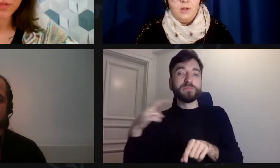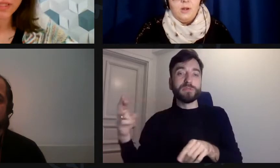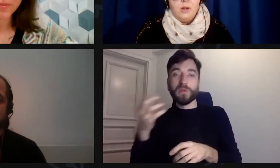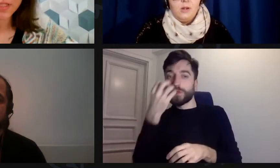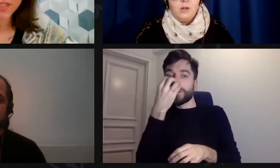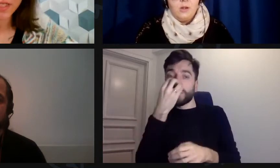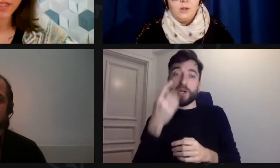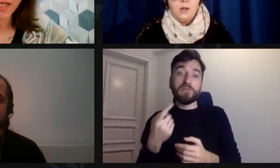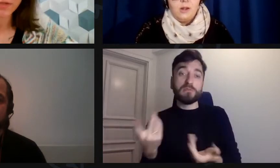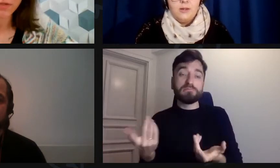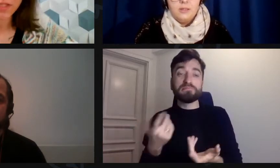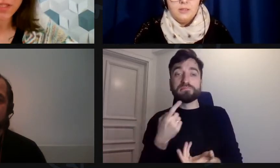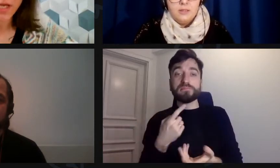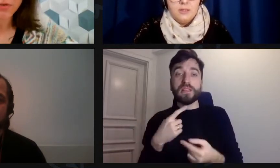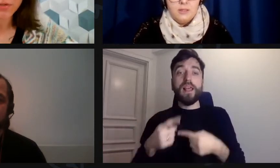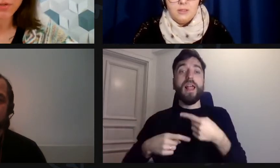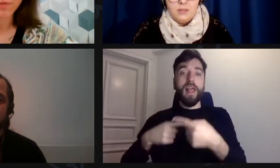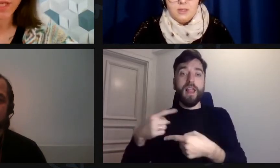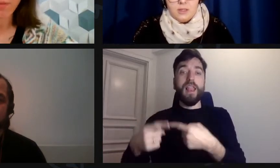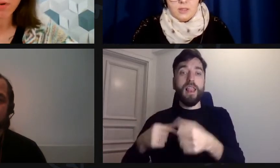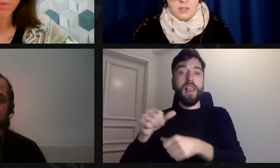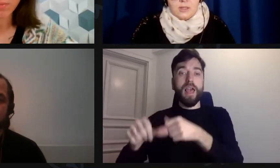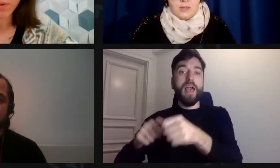Czy na przestrzeni lat to się jakoś rozwinęło?